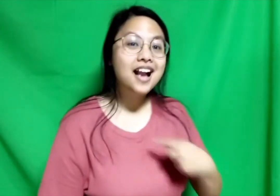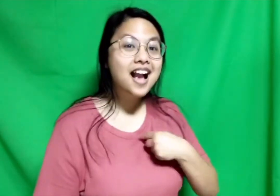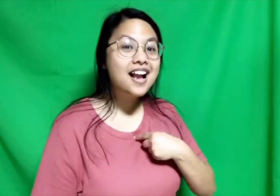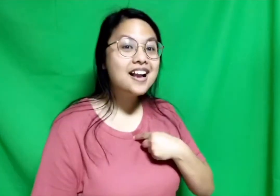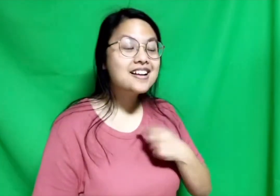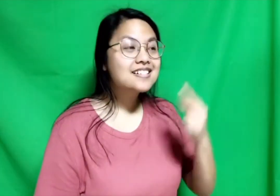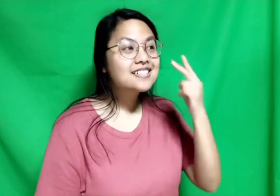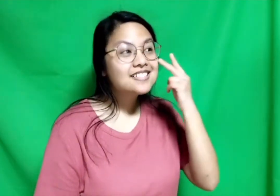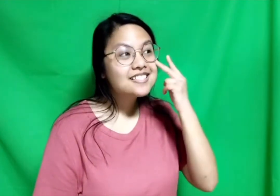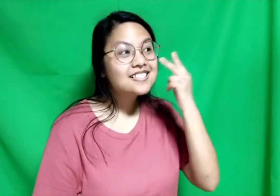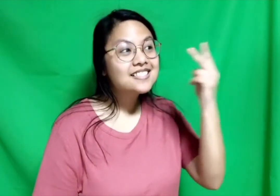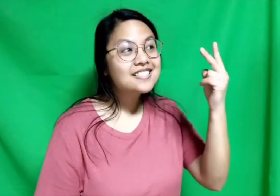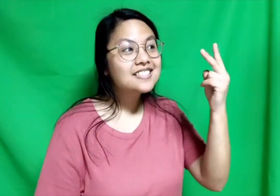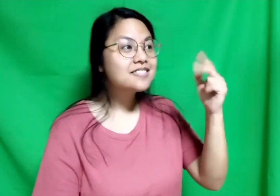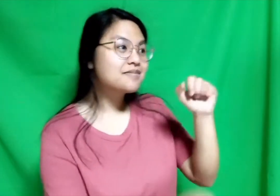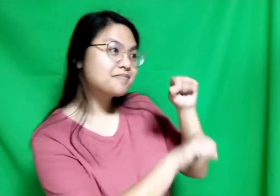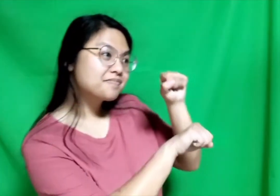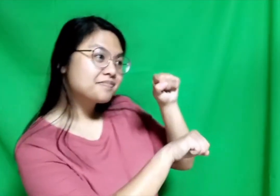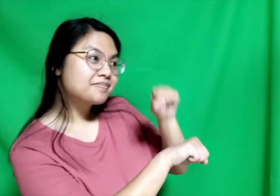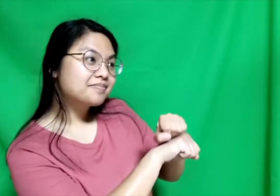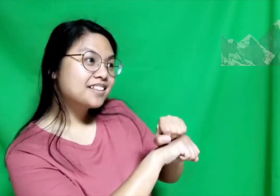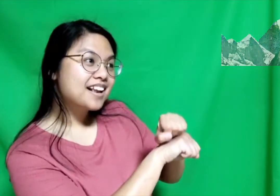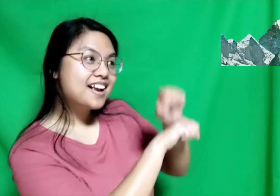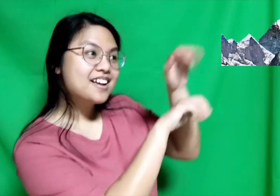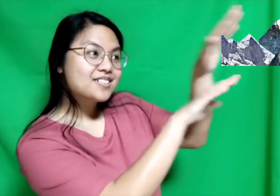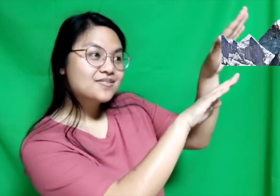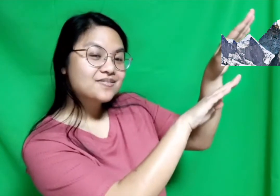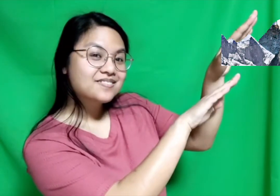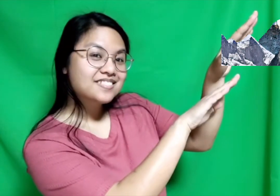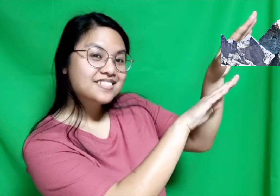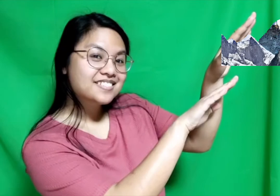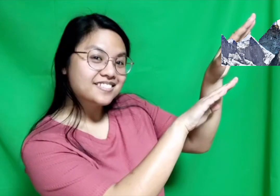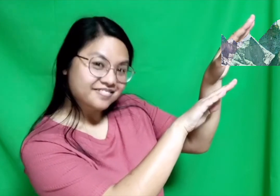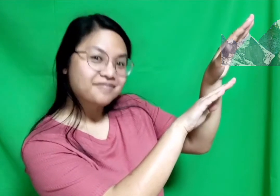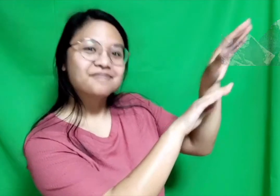I SEE A MOUNTAIN.